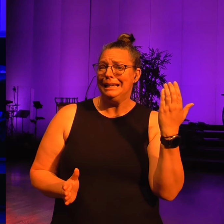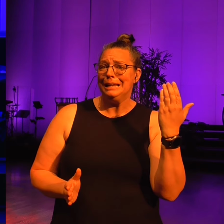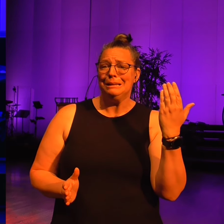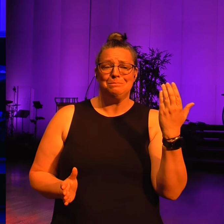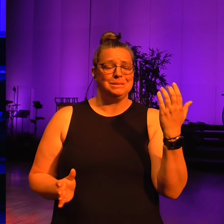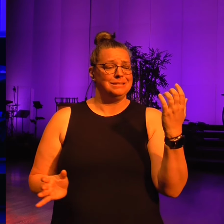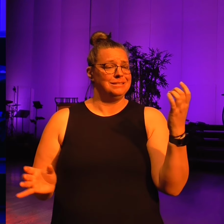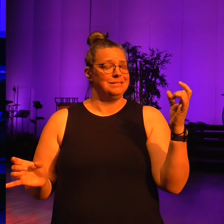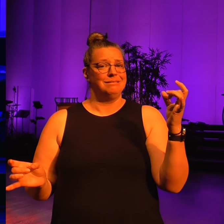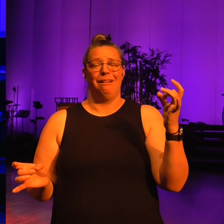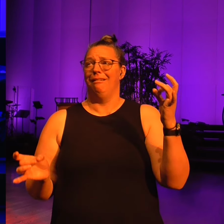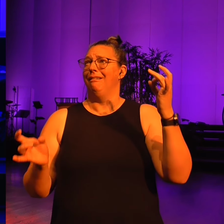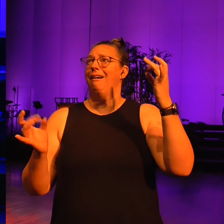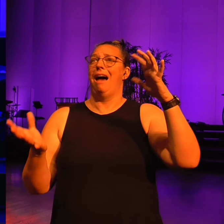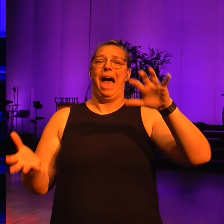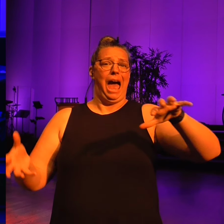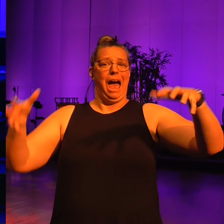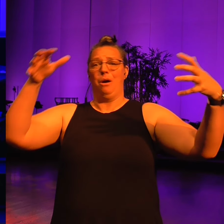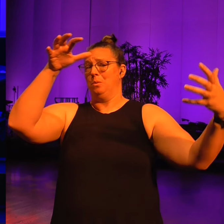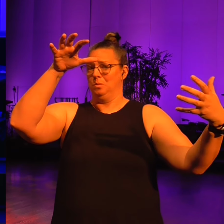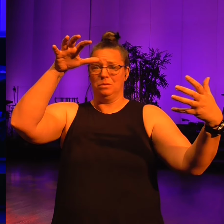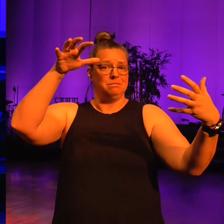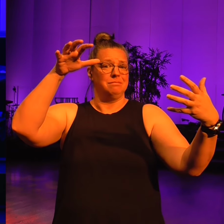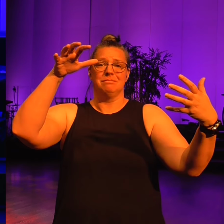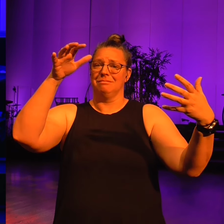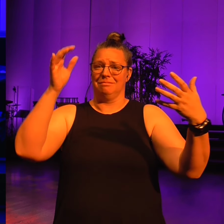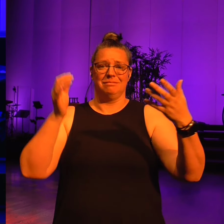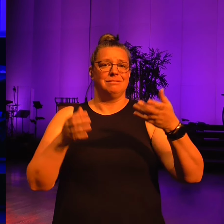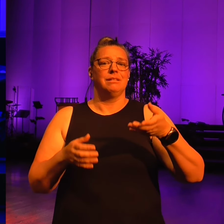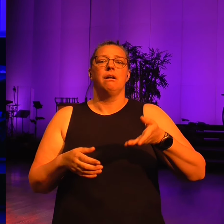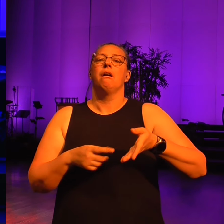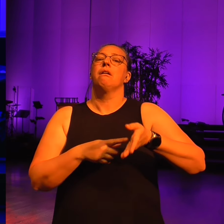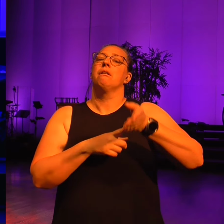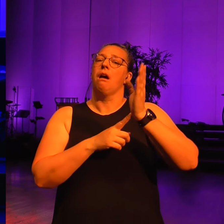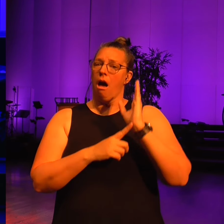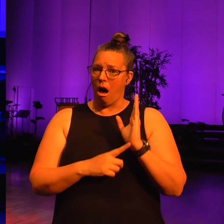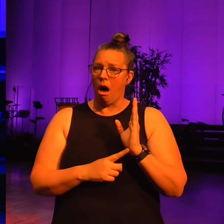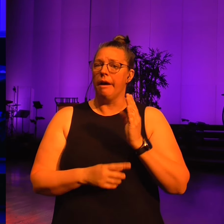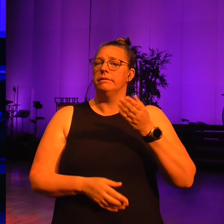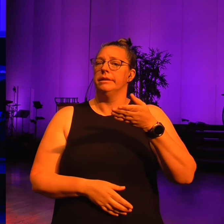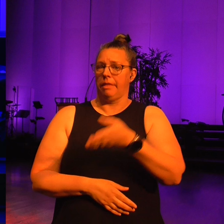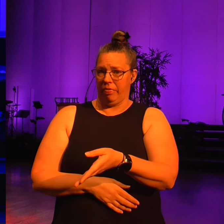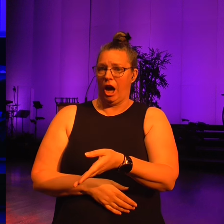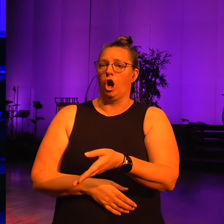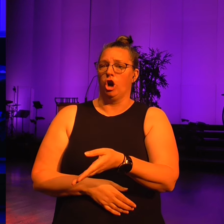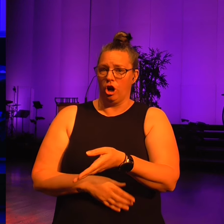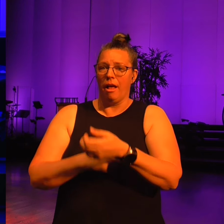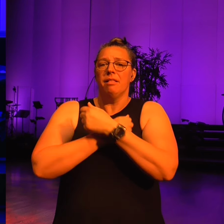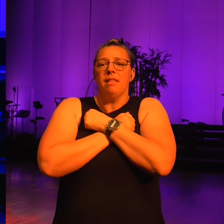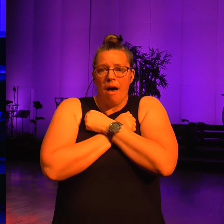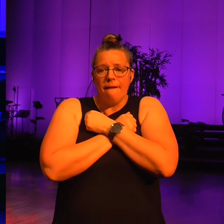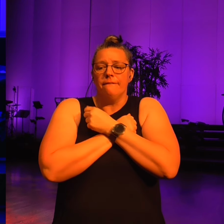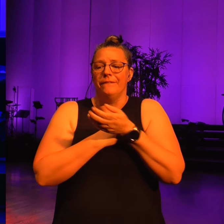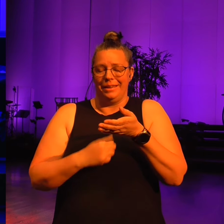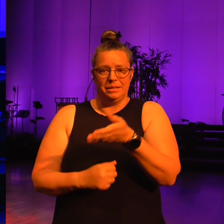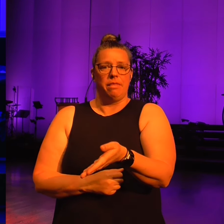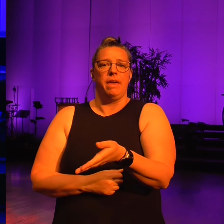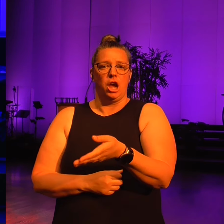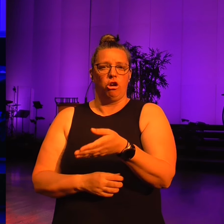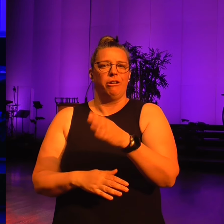, Dios está ahí. El bien, el amor, está ahí. Y todo es Dios